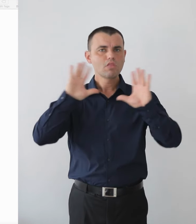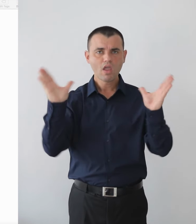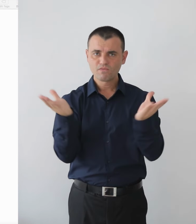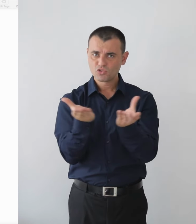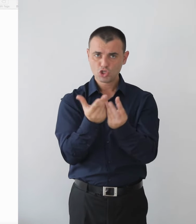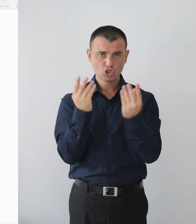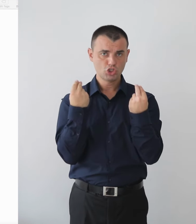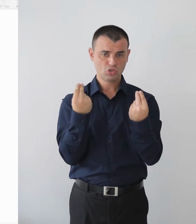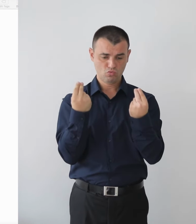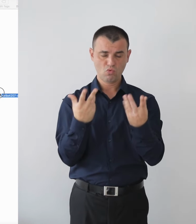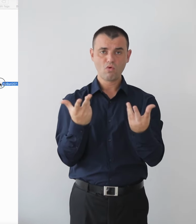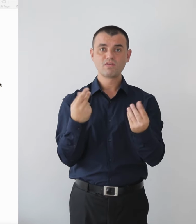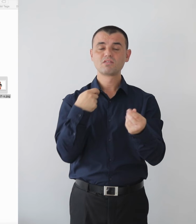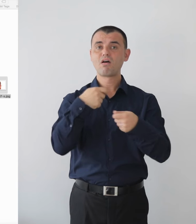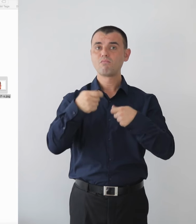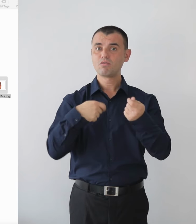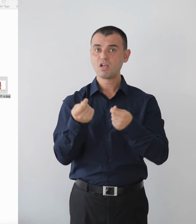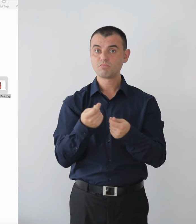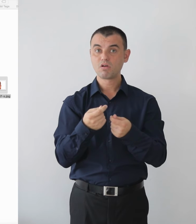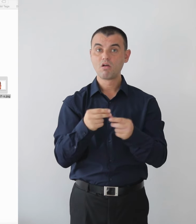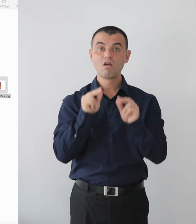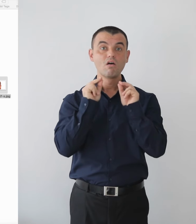не всички от тях ще са годни за продаба в сток сайт.